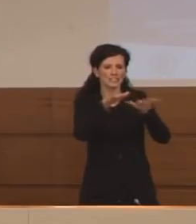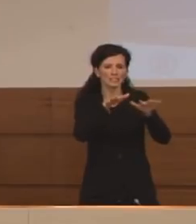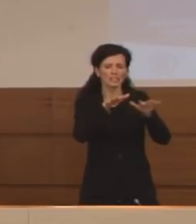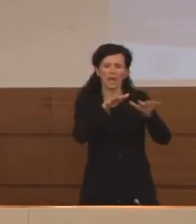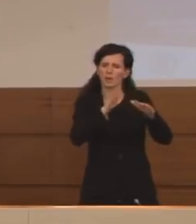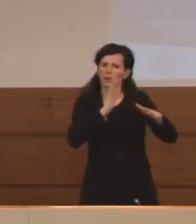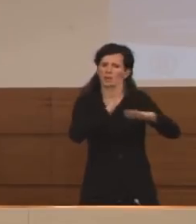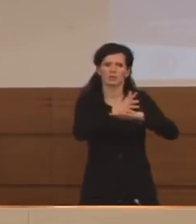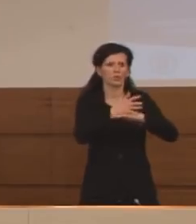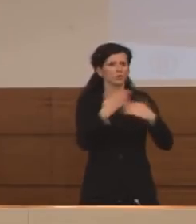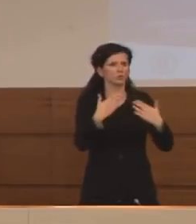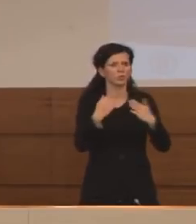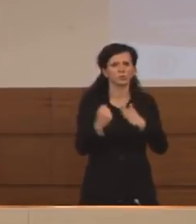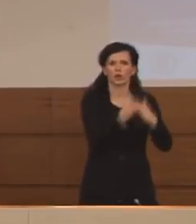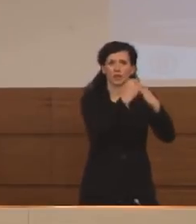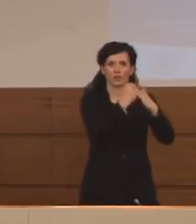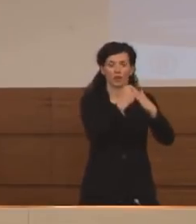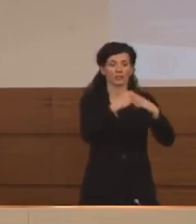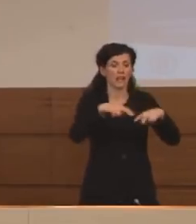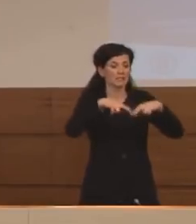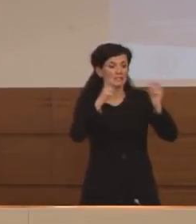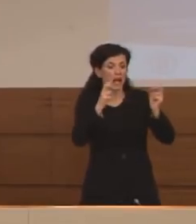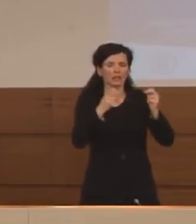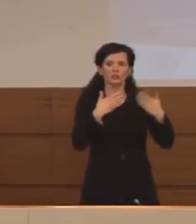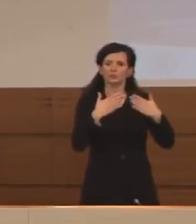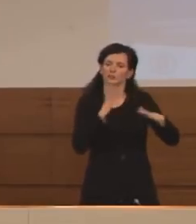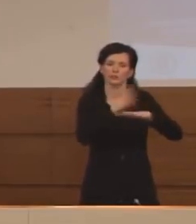soparttutto nele Regioni del sud. Io faccio l'esempio.